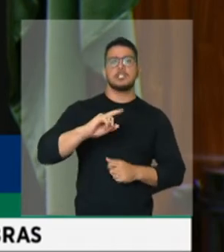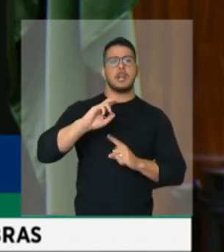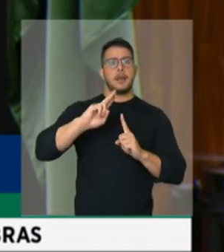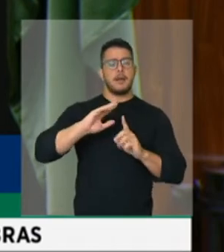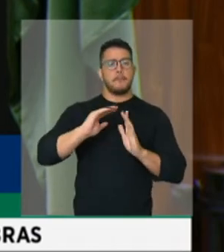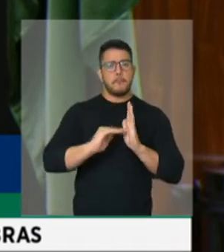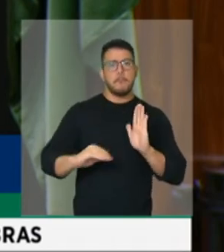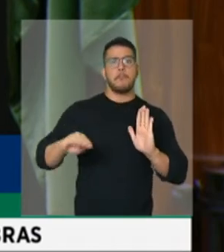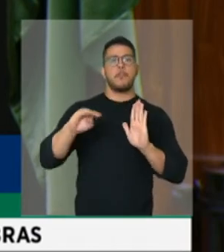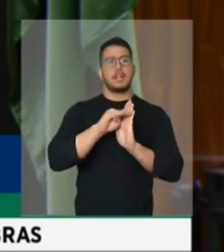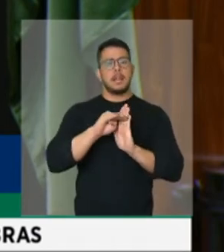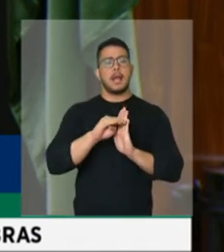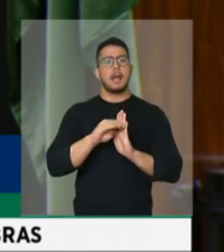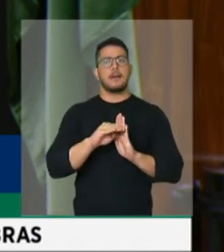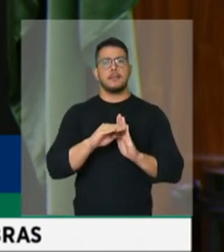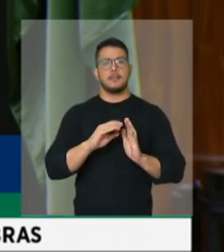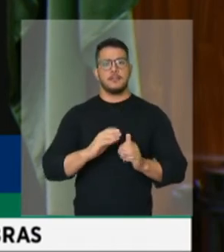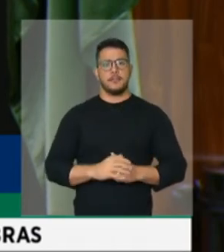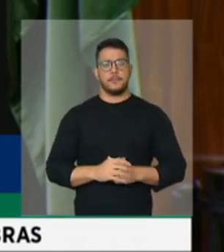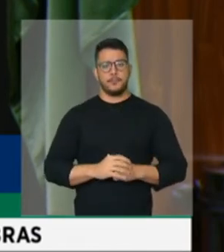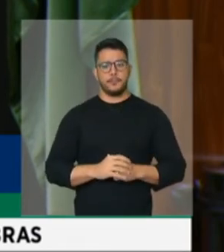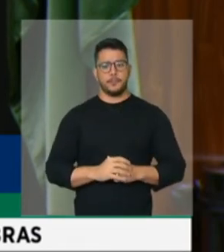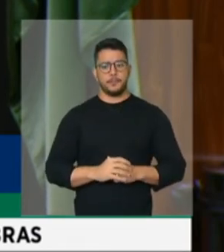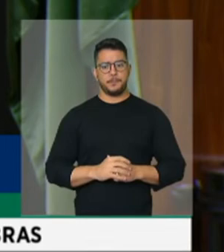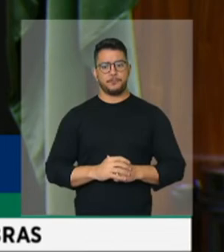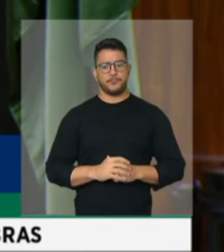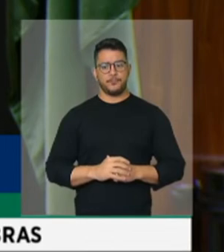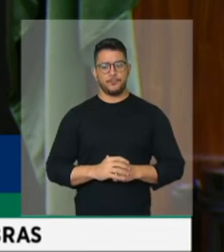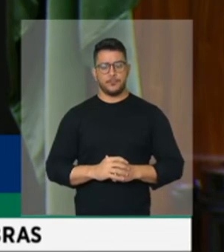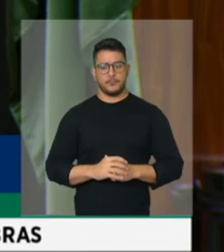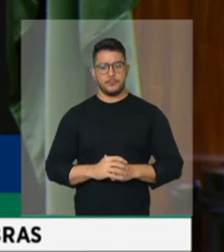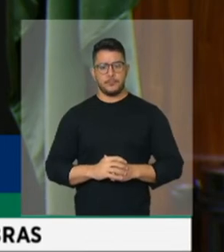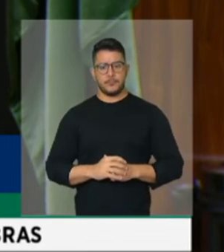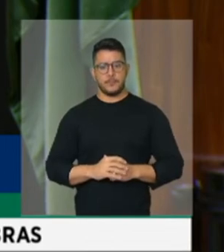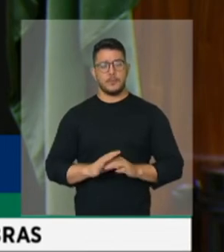DA CONTA DE LUZ DO CONJUNTO DA POPULAÇÃO PRA ALGUNS POUCOS ESTAREM FAZENDO NEGÓCIO COM